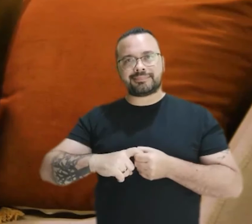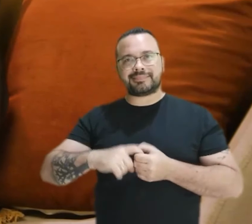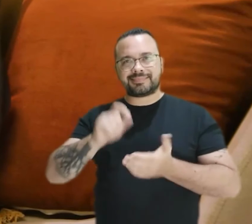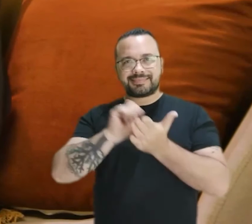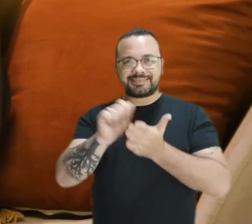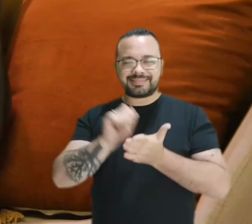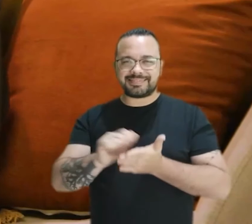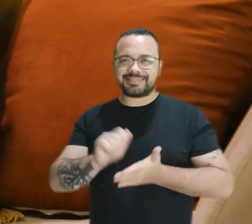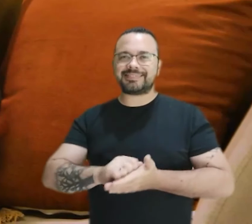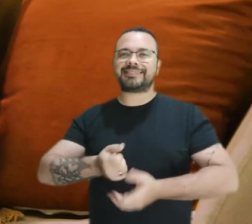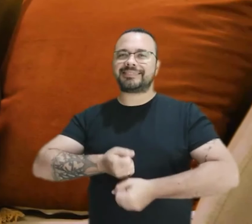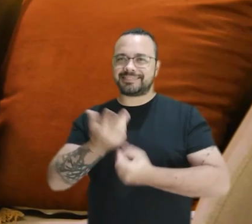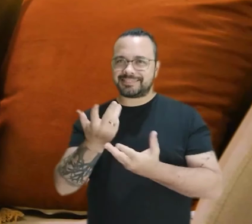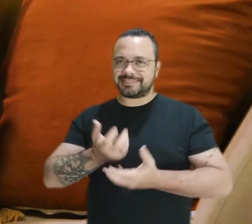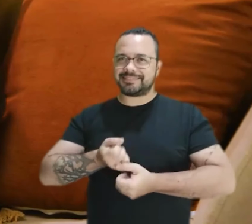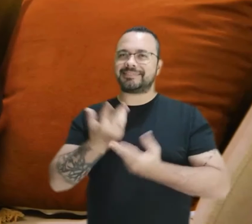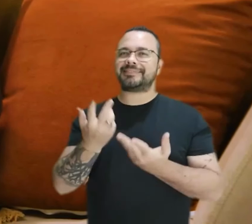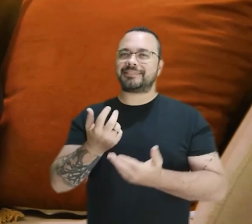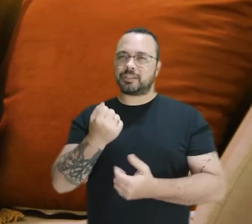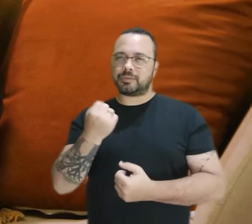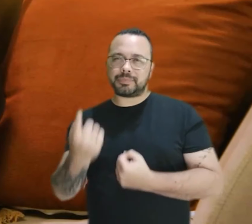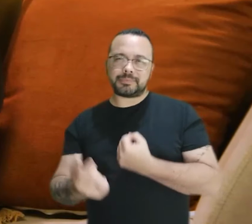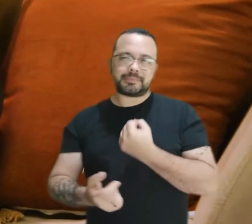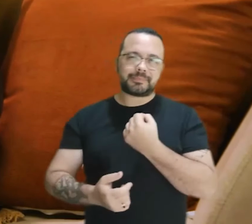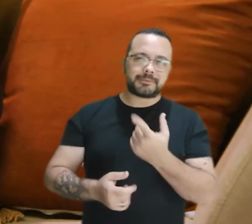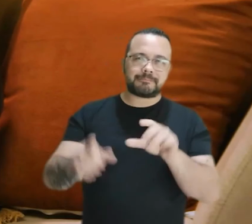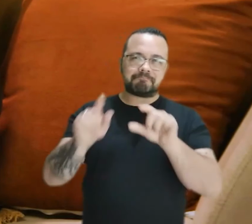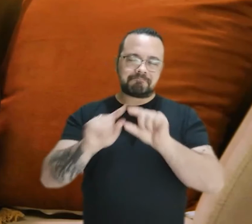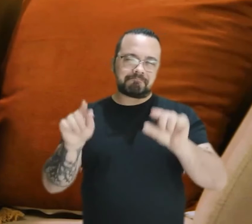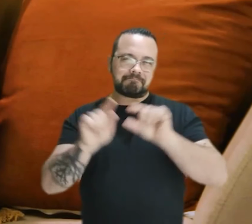a conseguir escrever algumas coisas em versos.